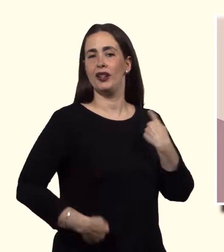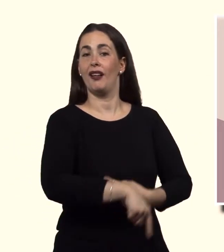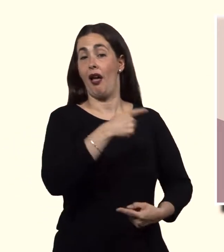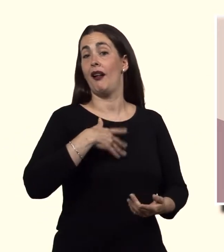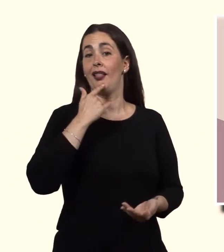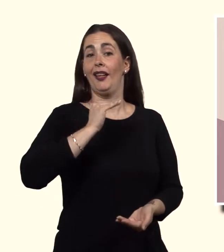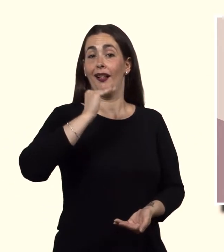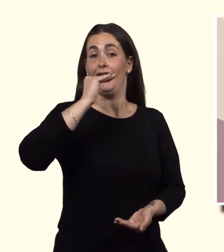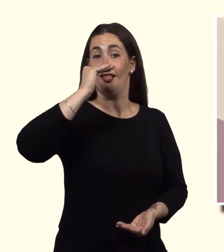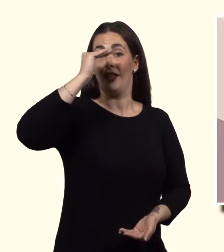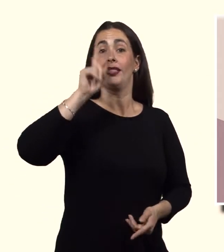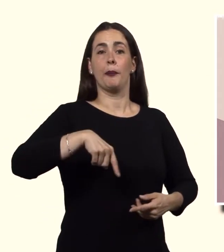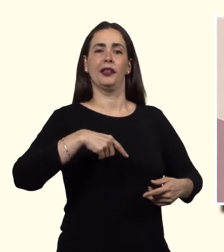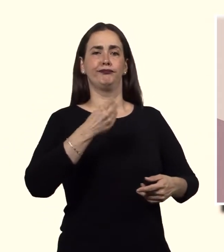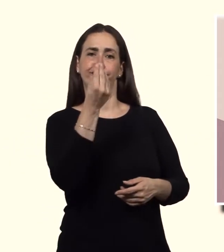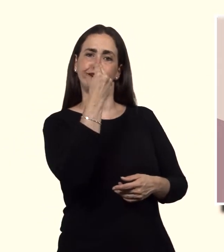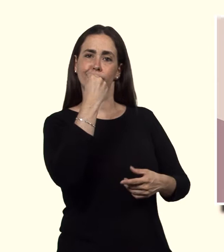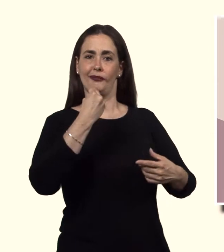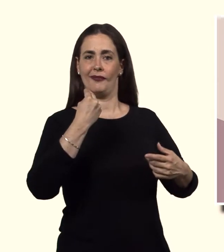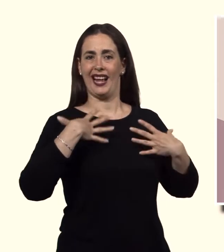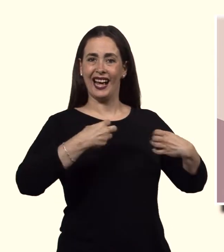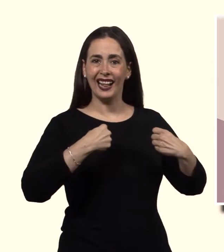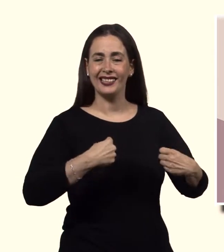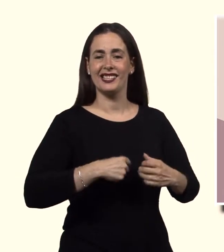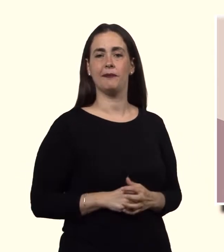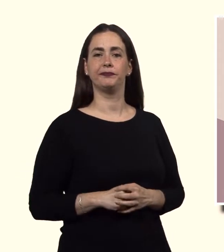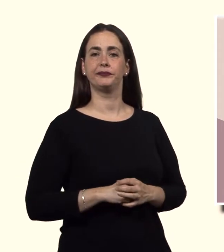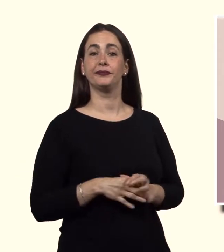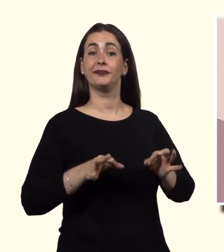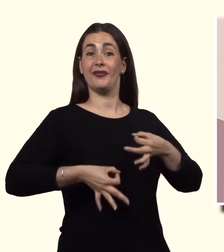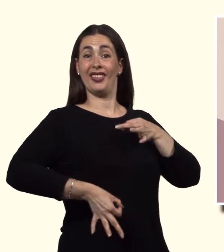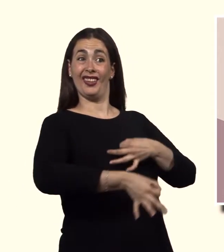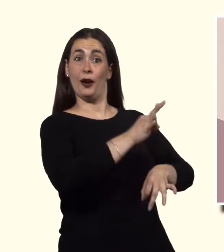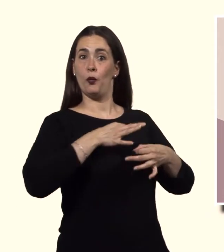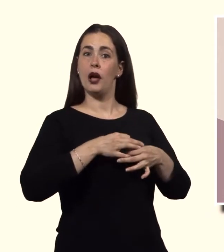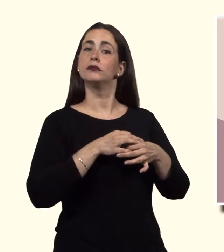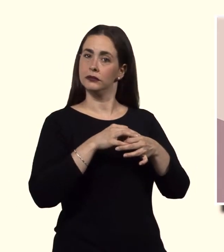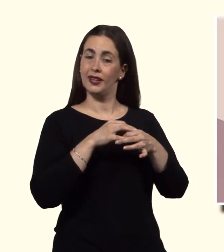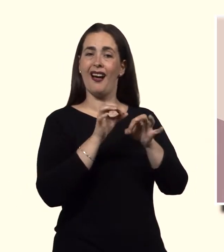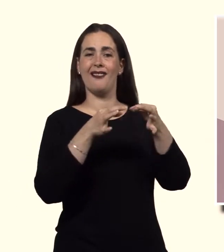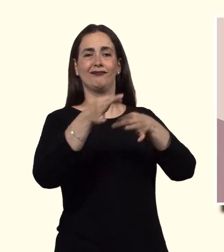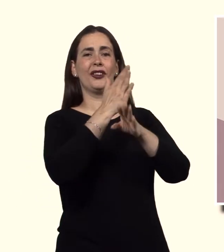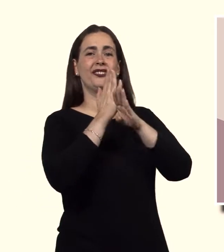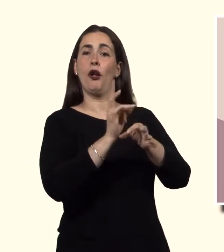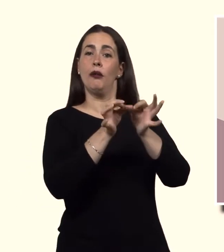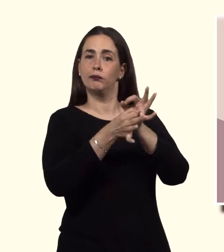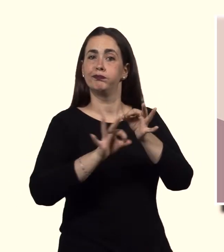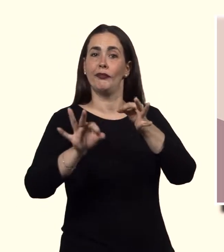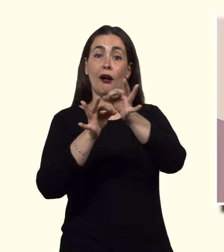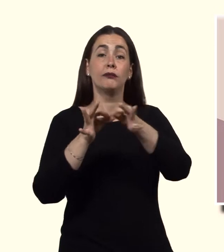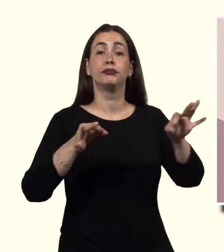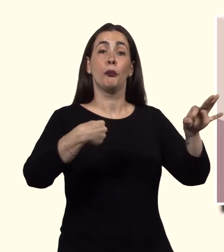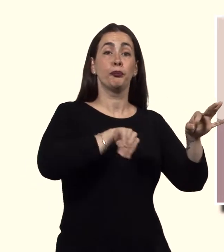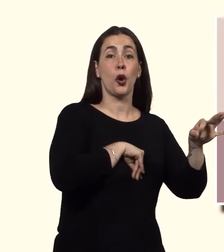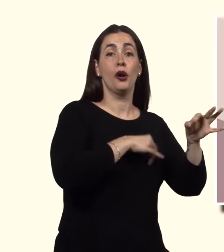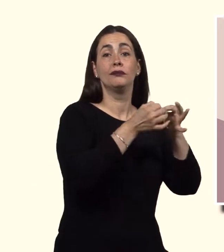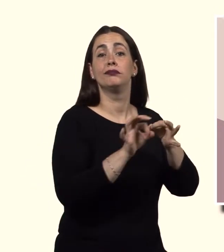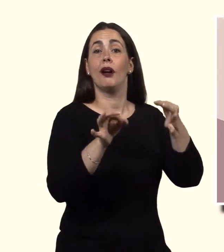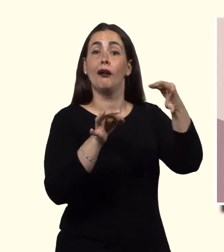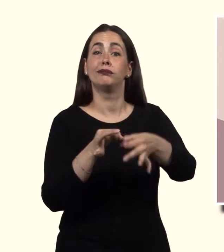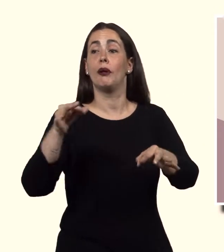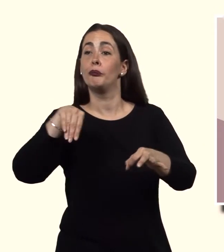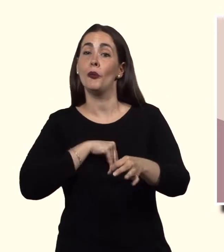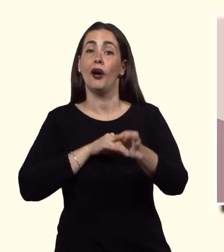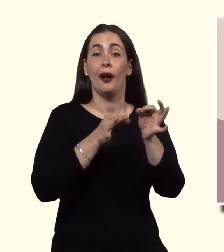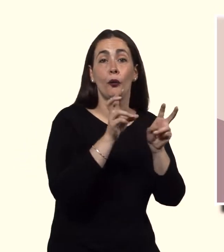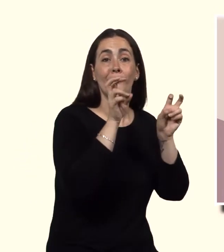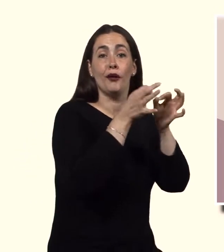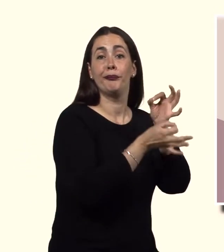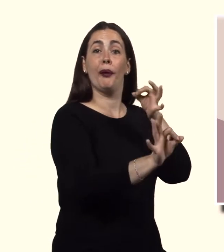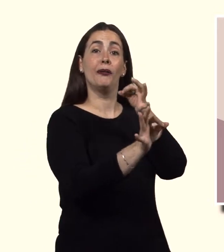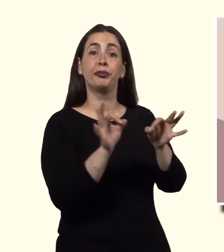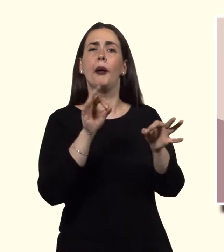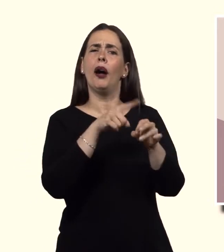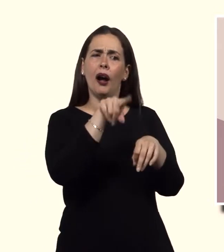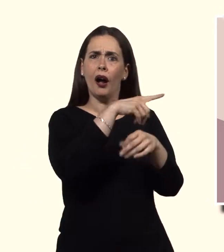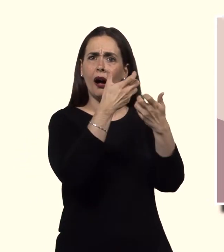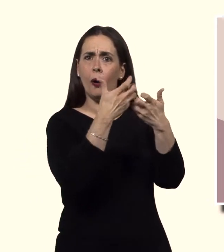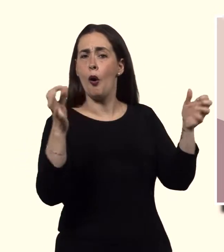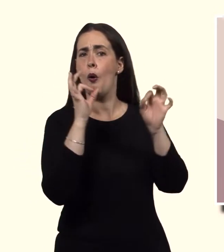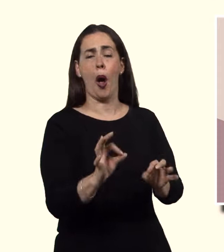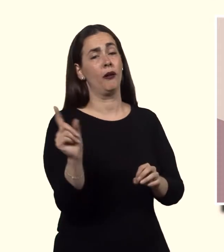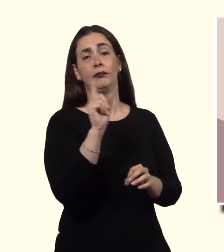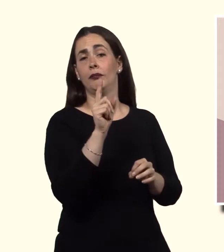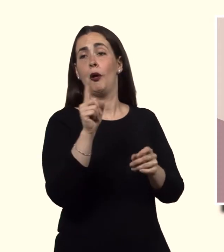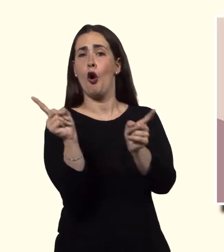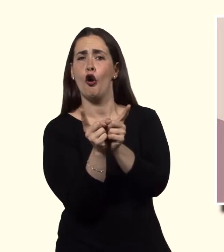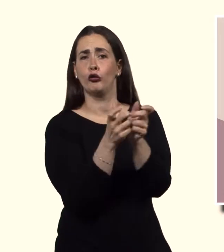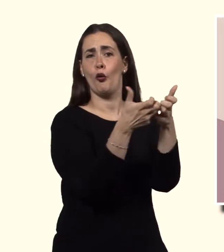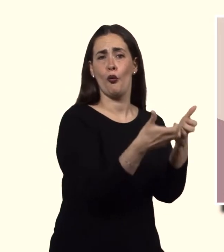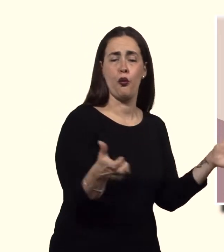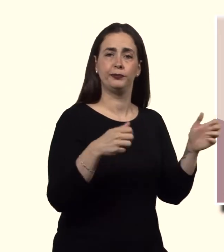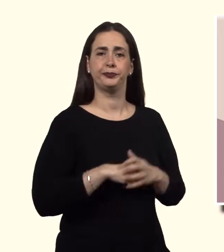També neixen i moren i no totes duren el mateix.